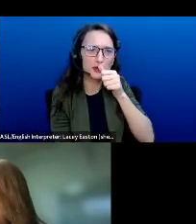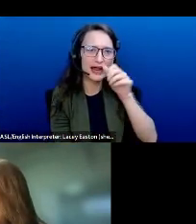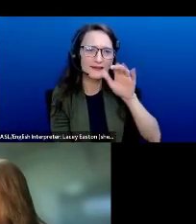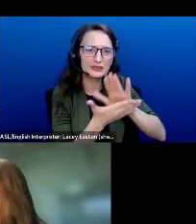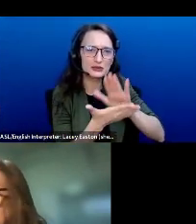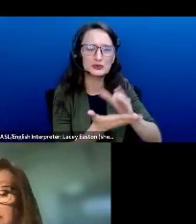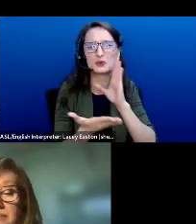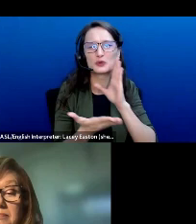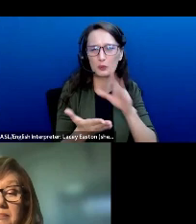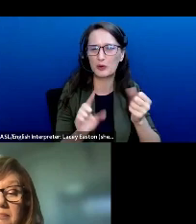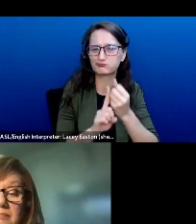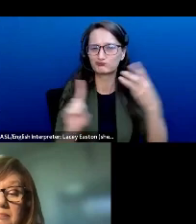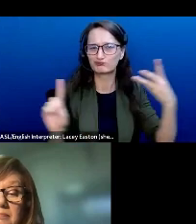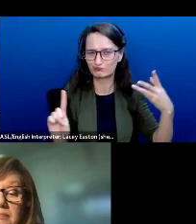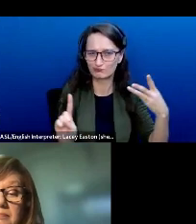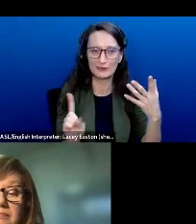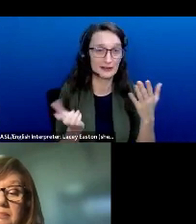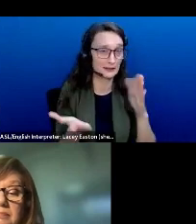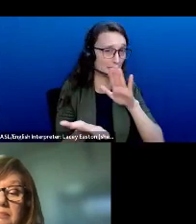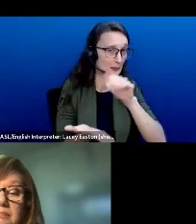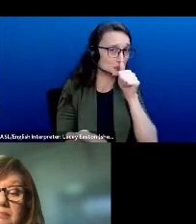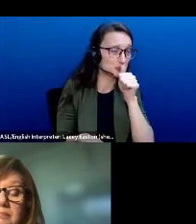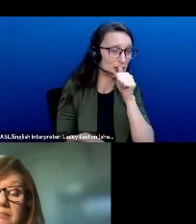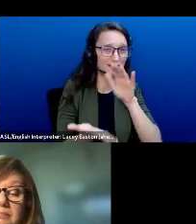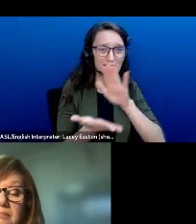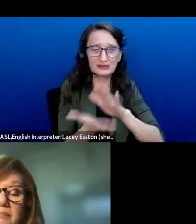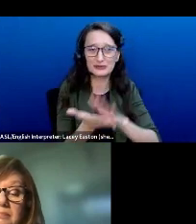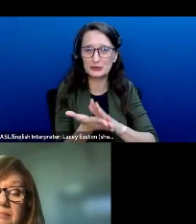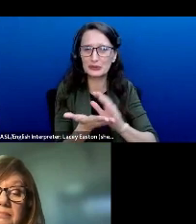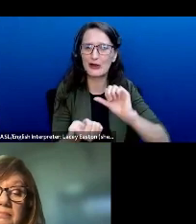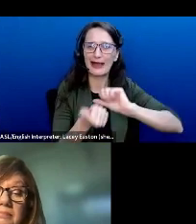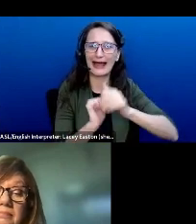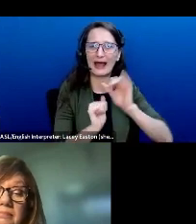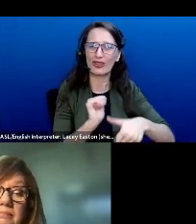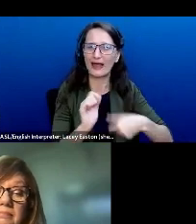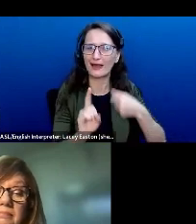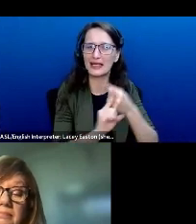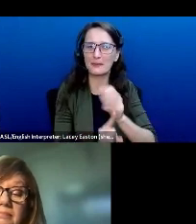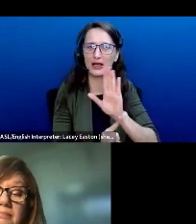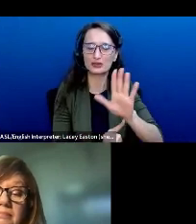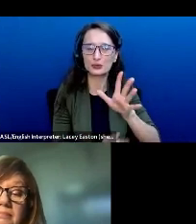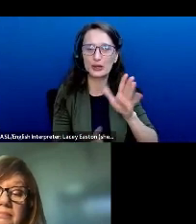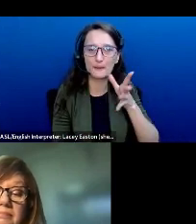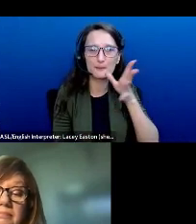en lo que significa escuela privada en su documento de derechos de los padres. Por favor, pase a la siguiente diapositiva.